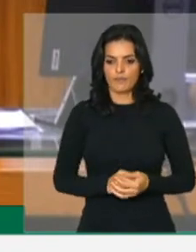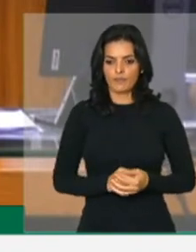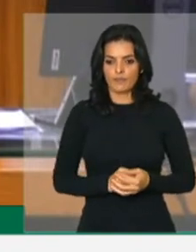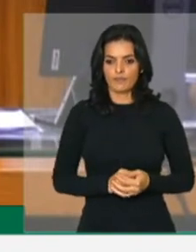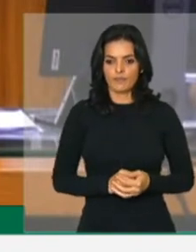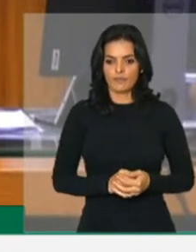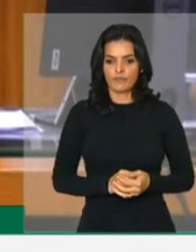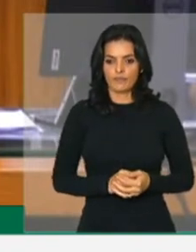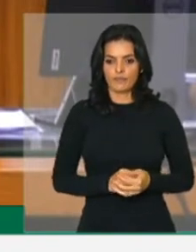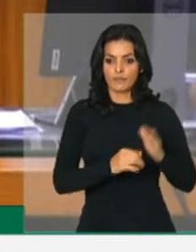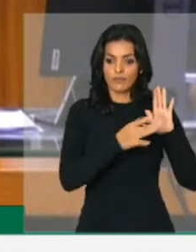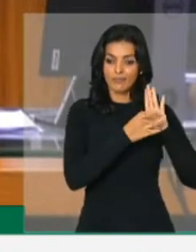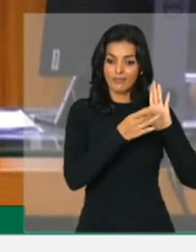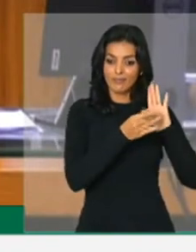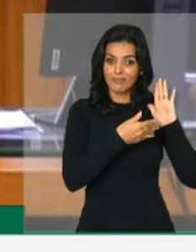OK, OK, ENTÃO ESTÁ.